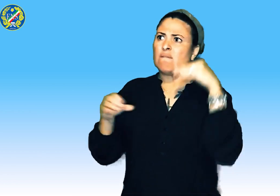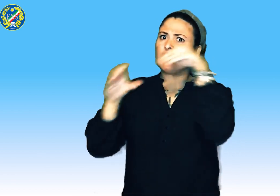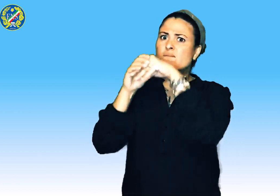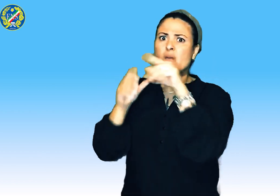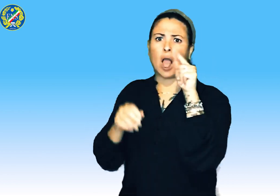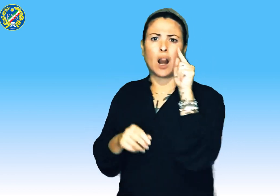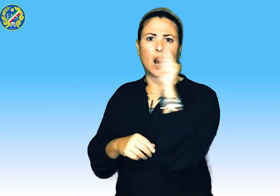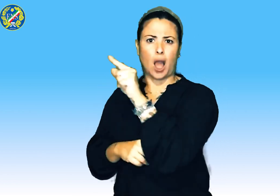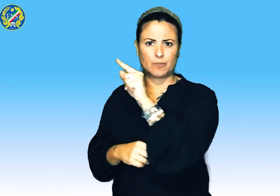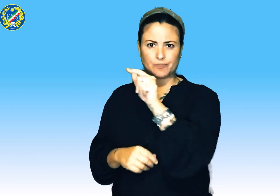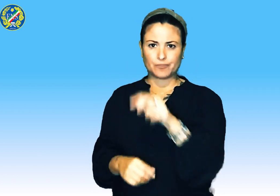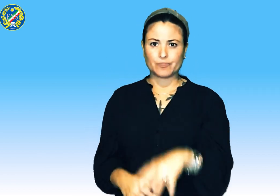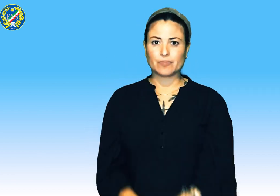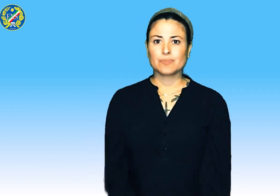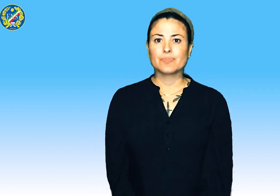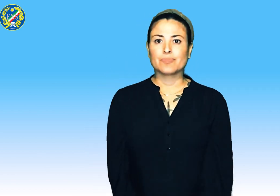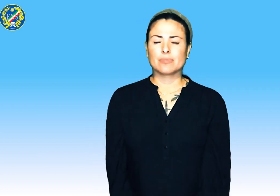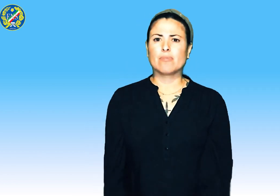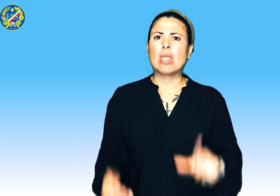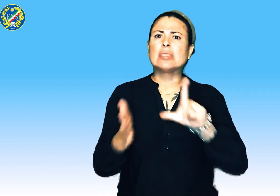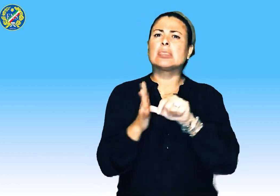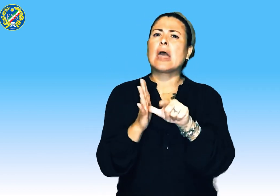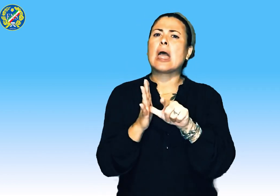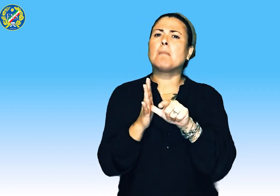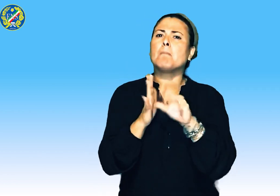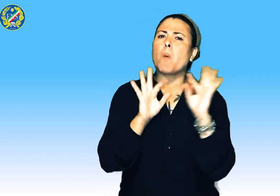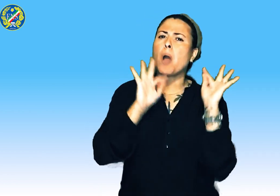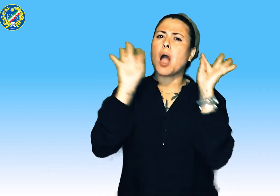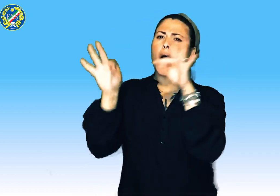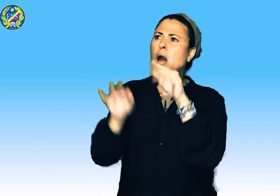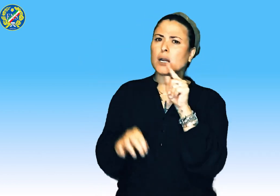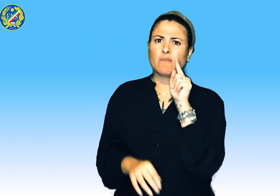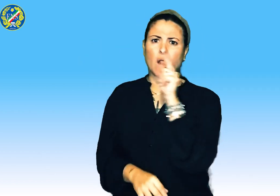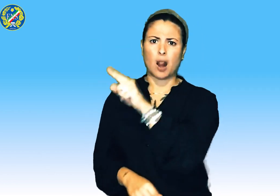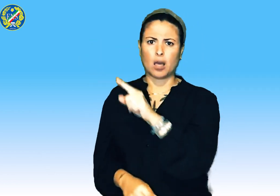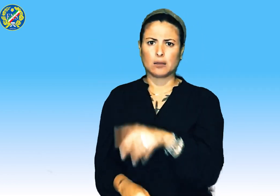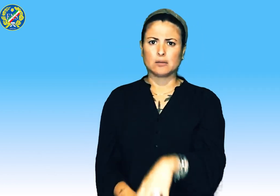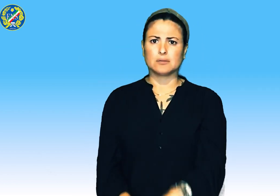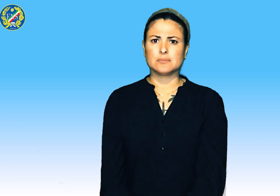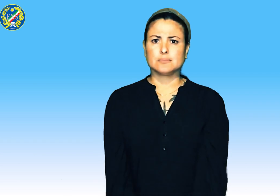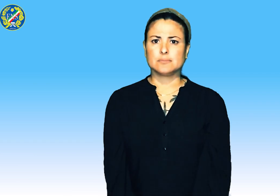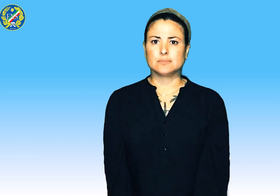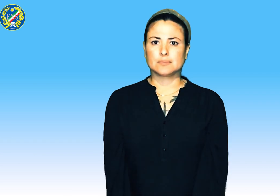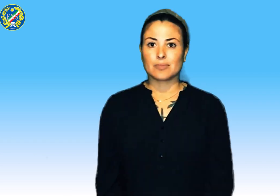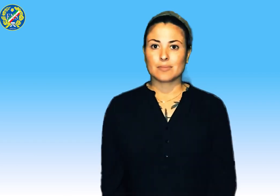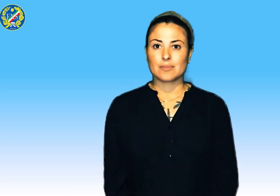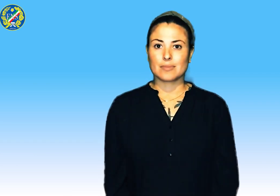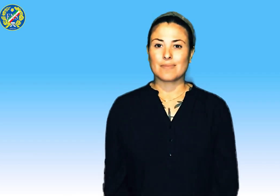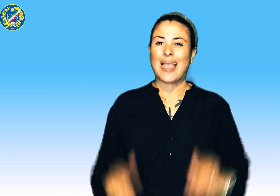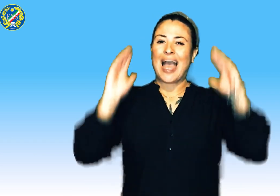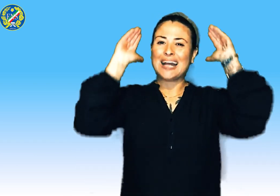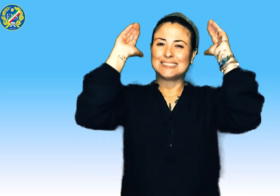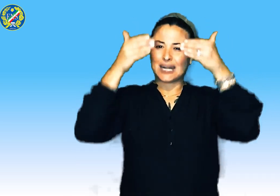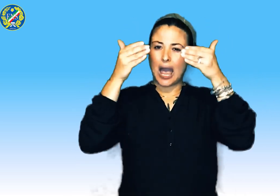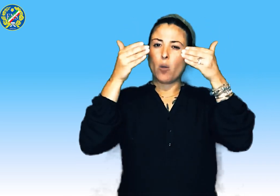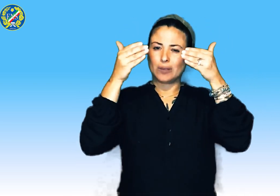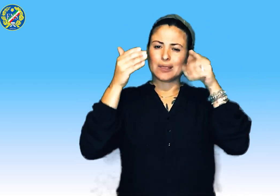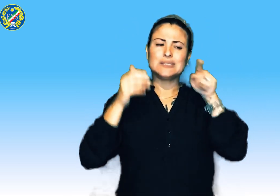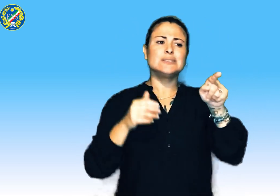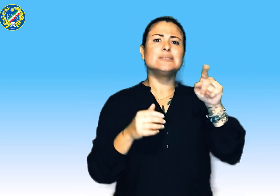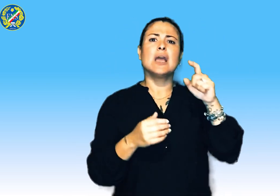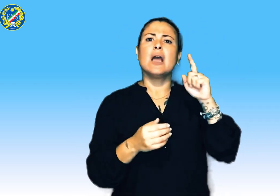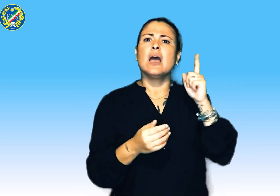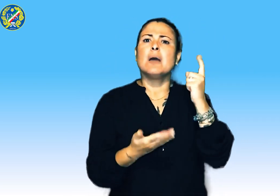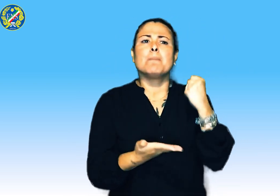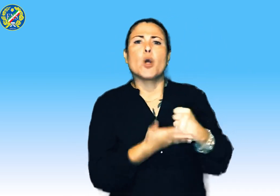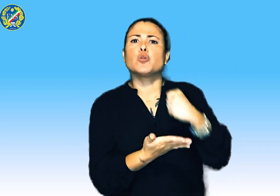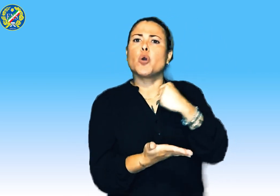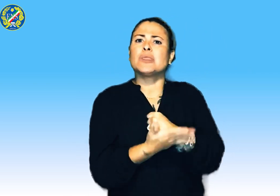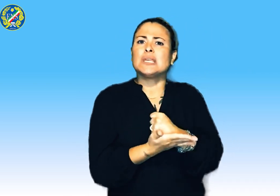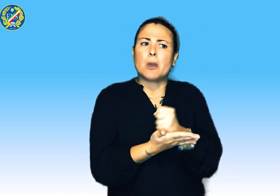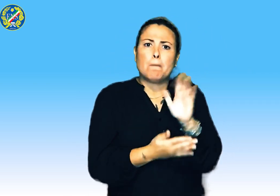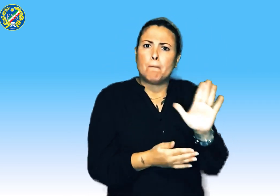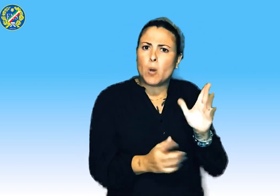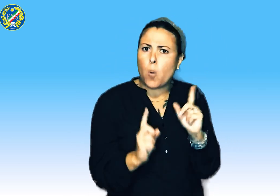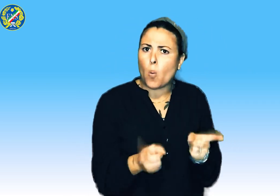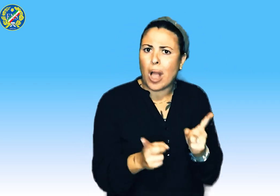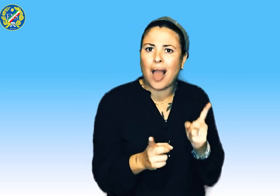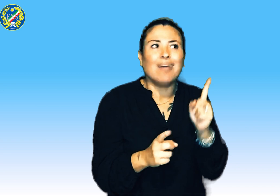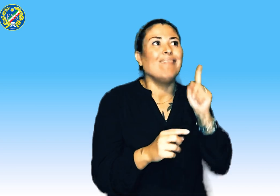Ma quali sono le condizioni in cui saranno costretti a vivere i primi astronauti che andranno su Marte?